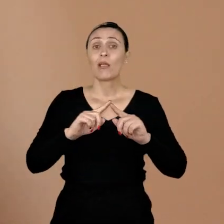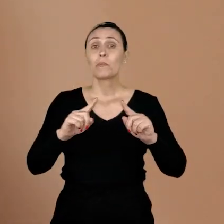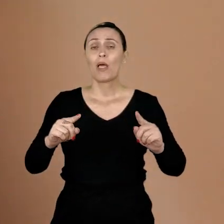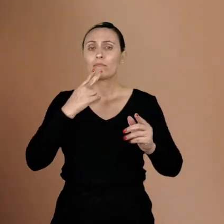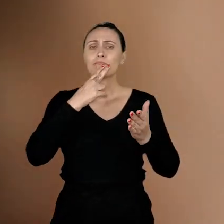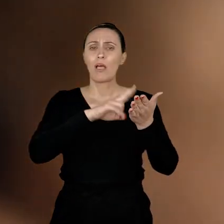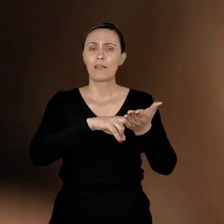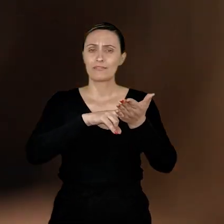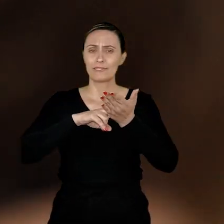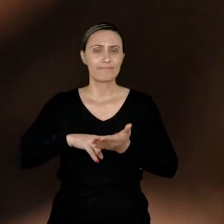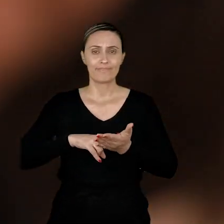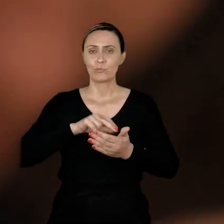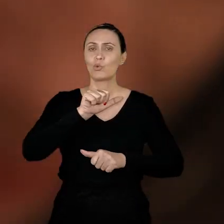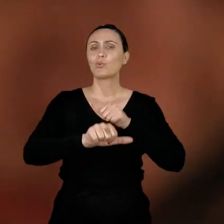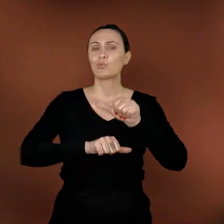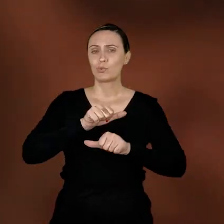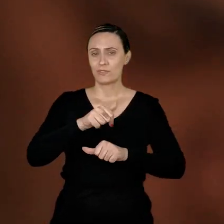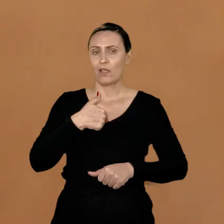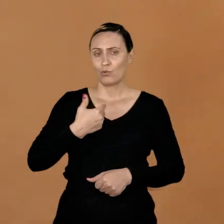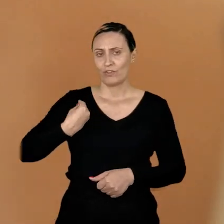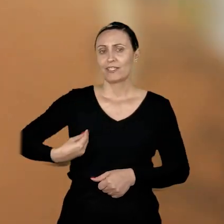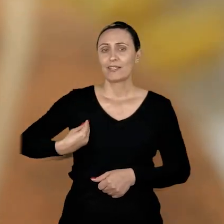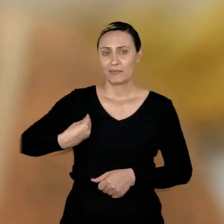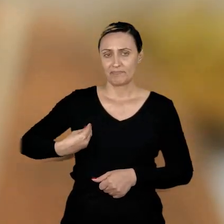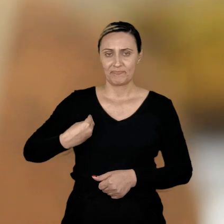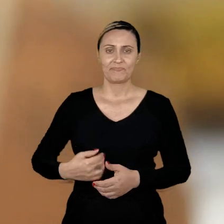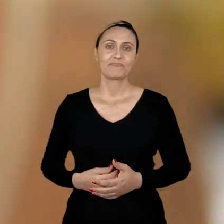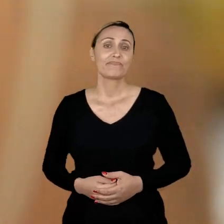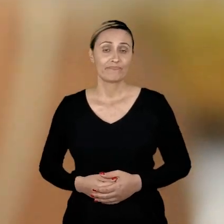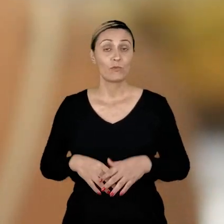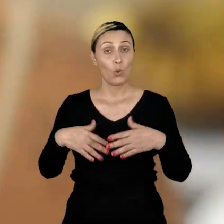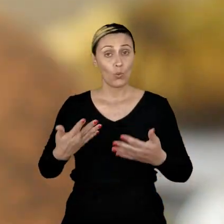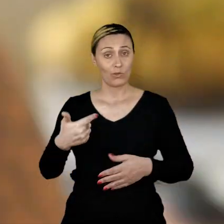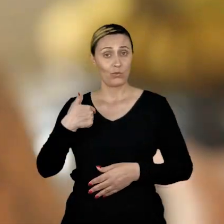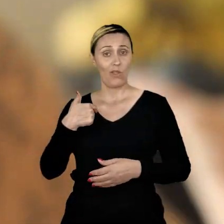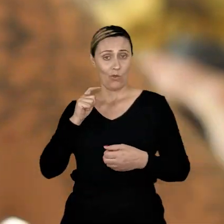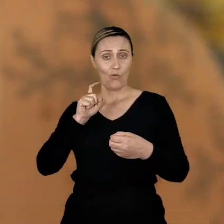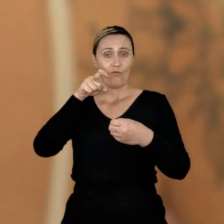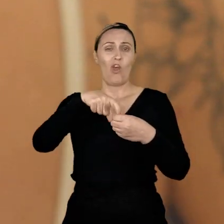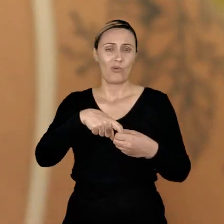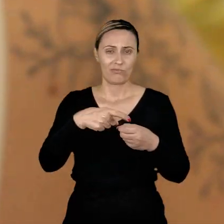mudou tudo na minha vida. Quando retornei ao Hemocentro, soube o motivo.